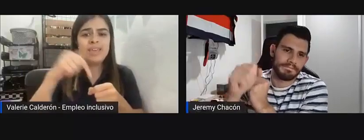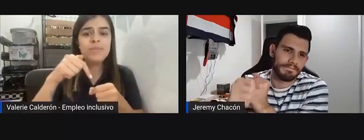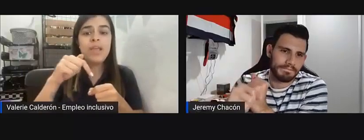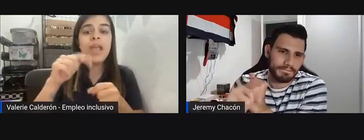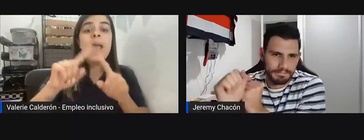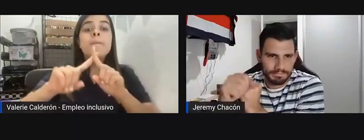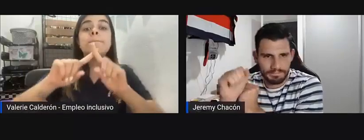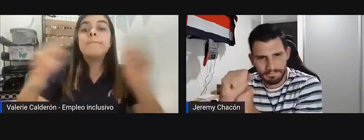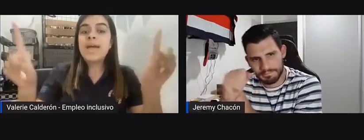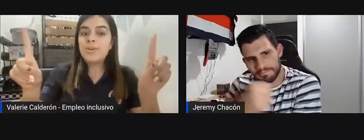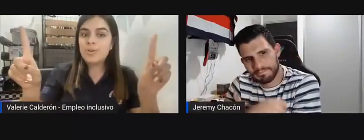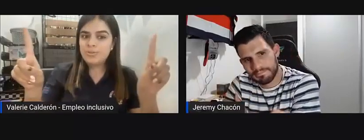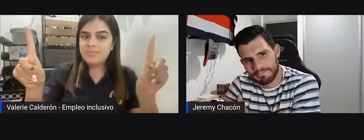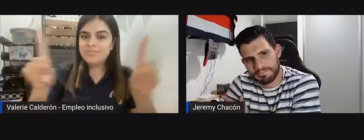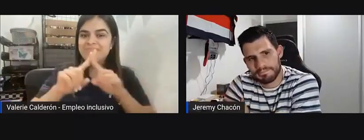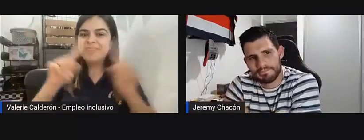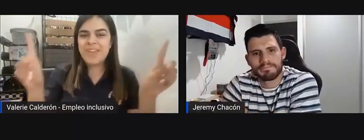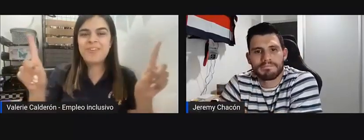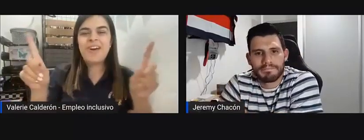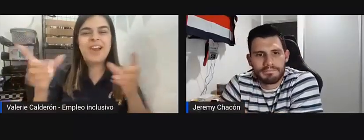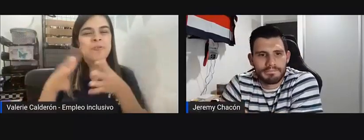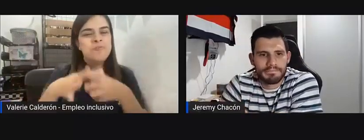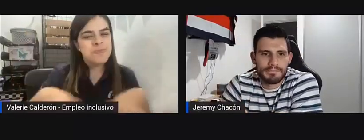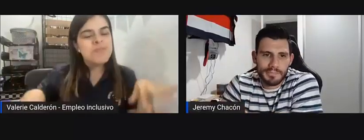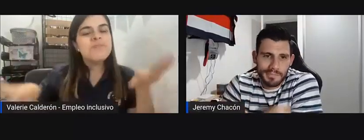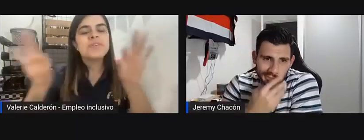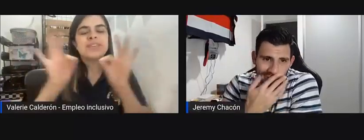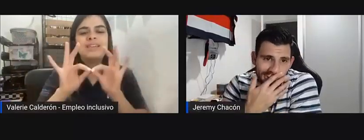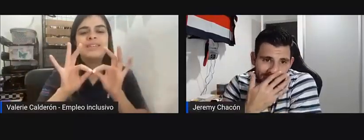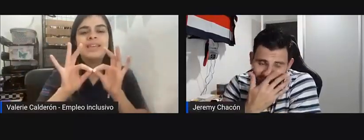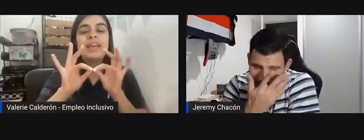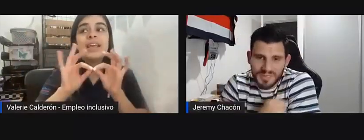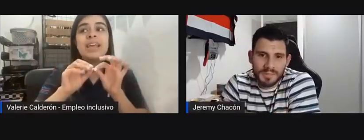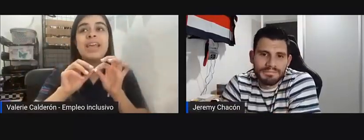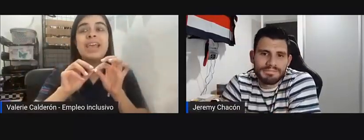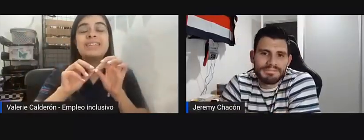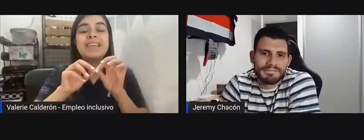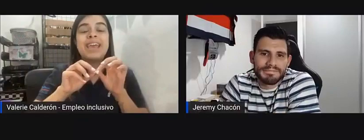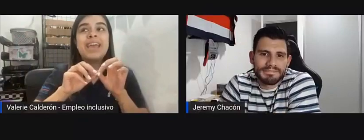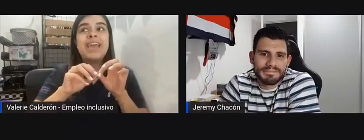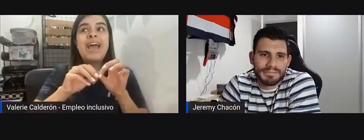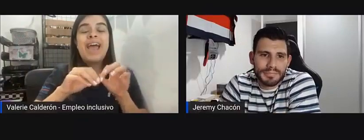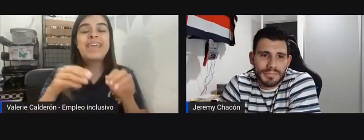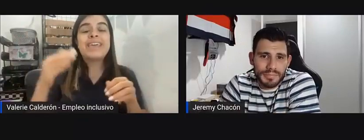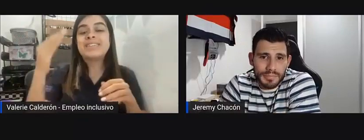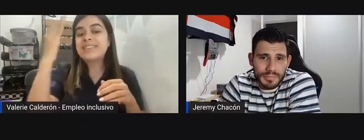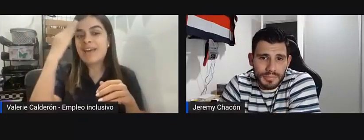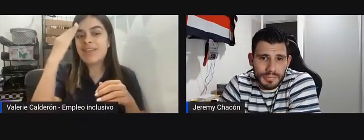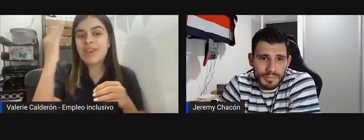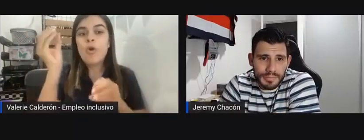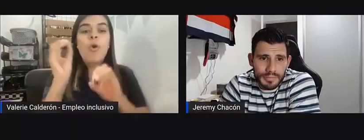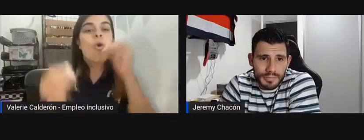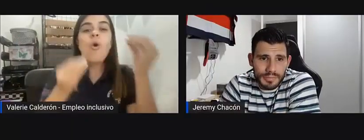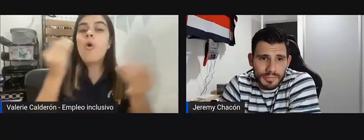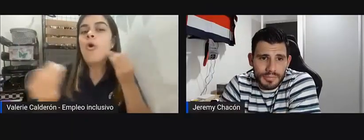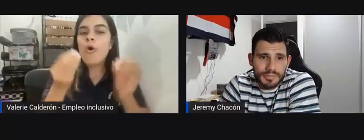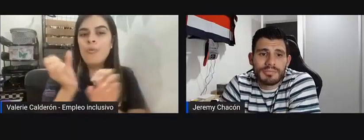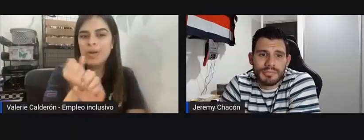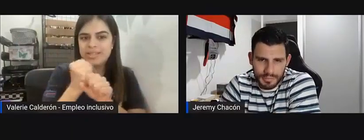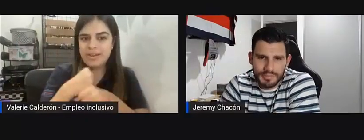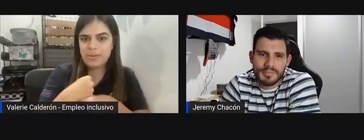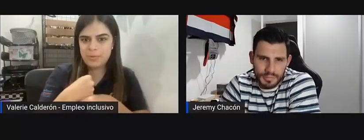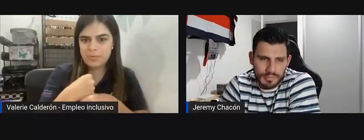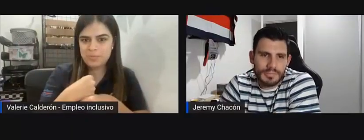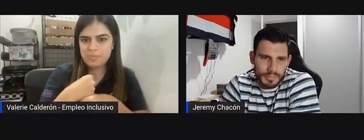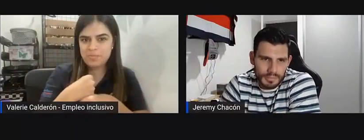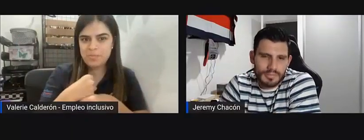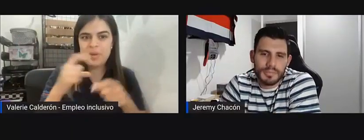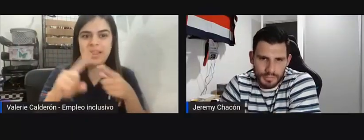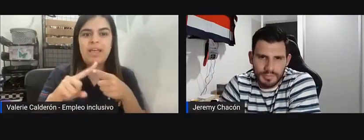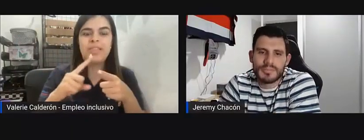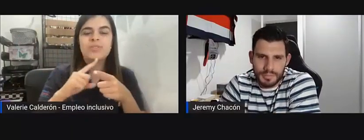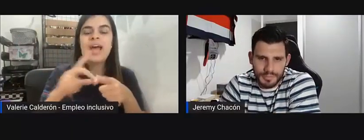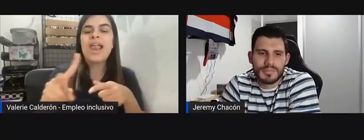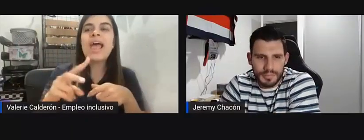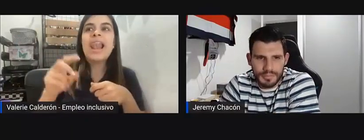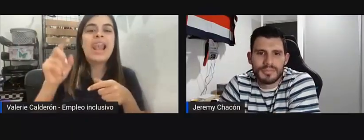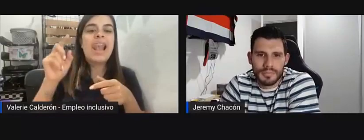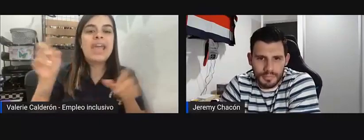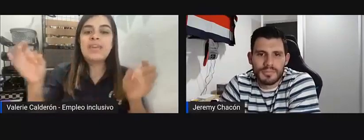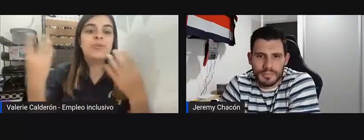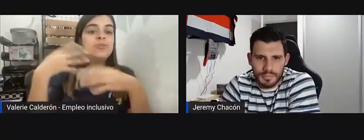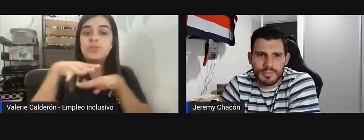pero pero algo muy importante es que hay que saber cómo hacerlo verdad O sea la inclusión